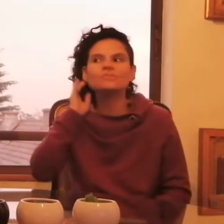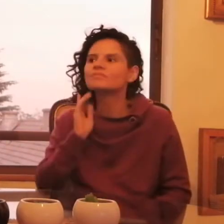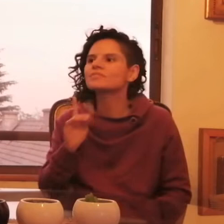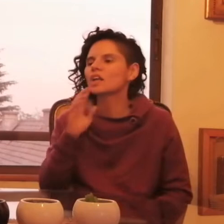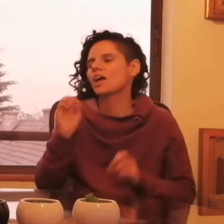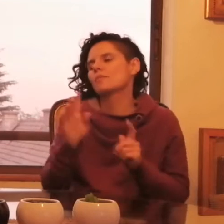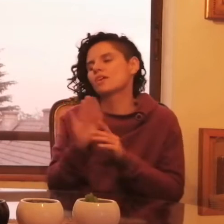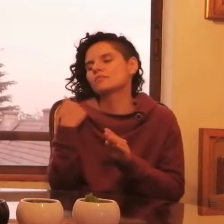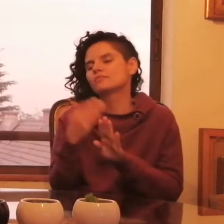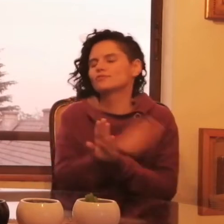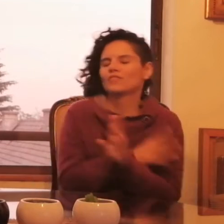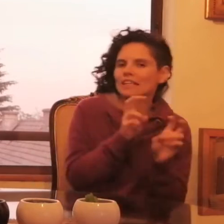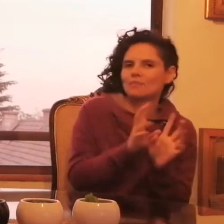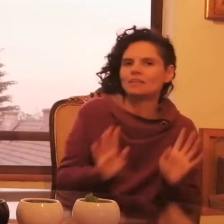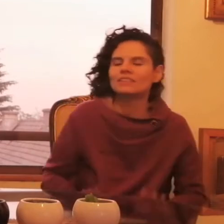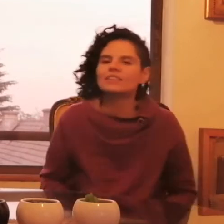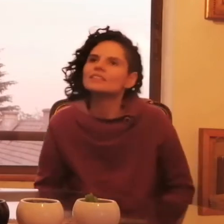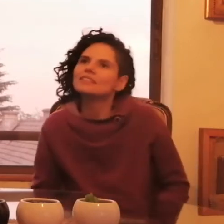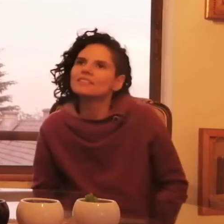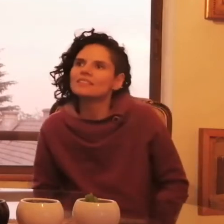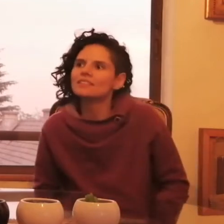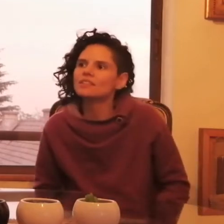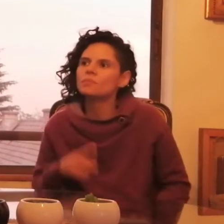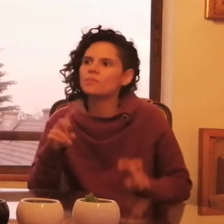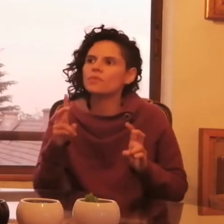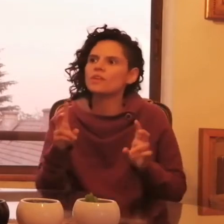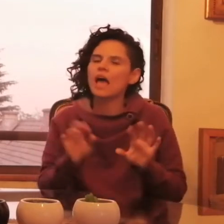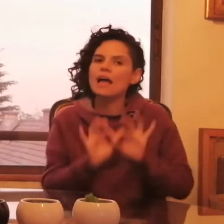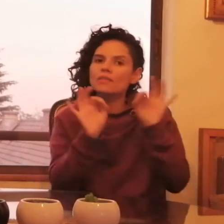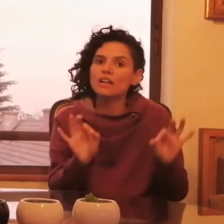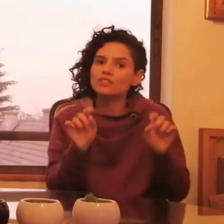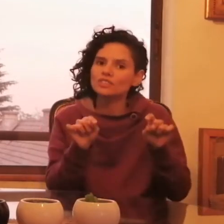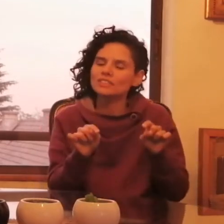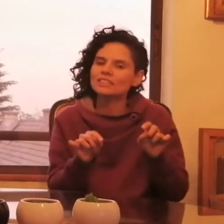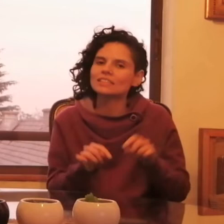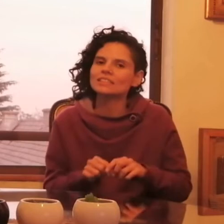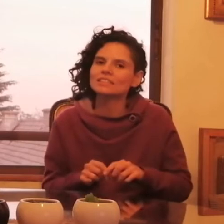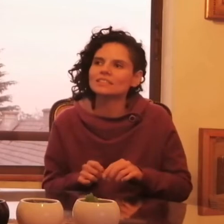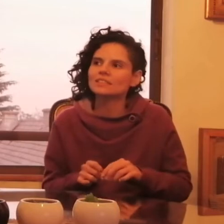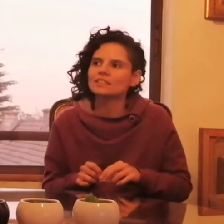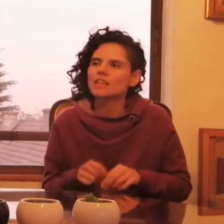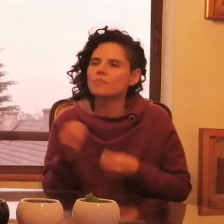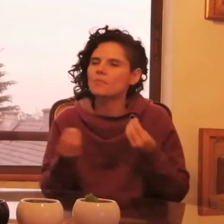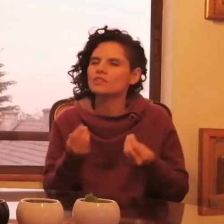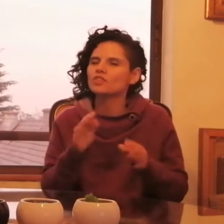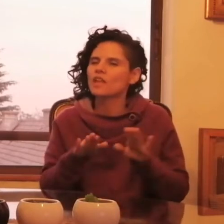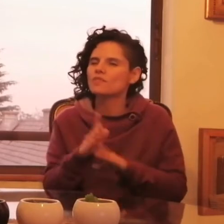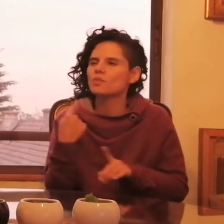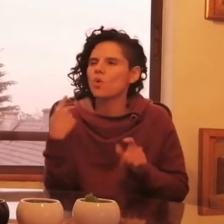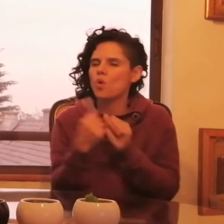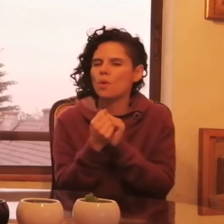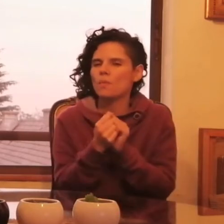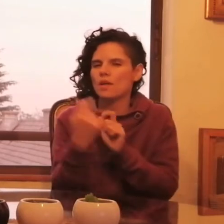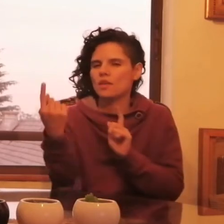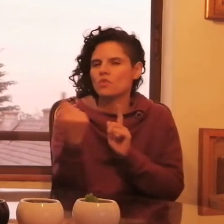y aquí off the record, saliendo del tema educación, que pasó? así como que de repente te tiraban los cortes